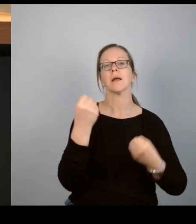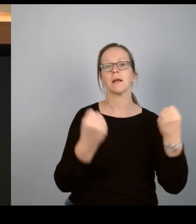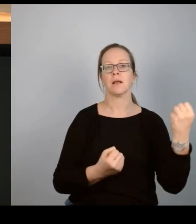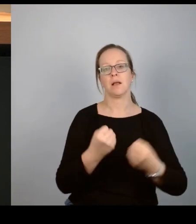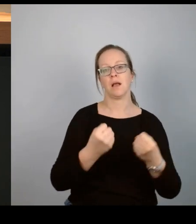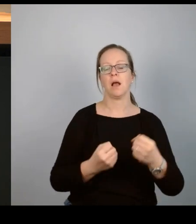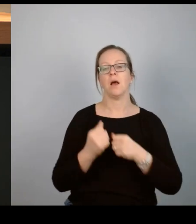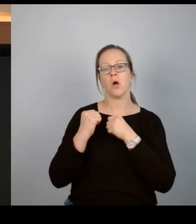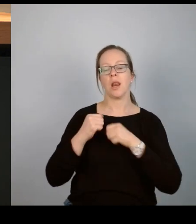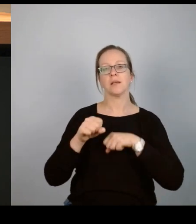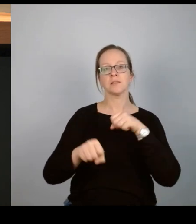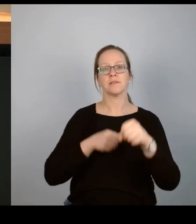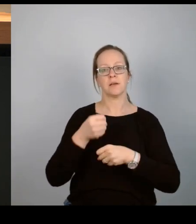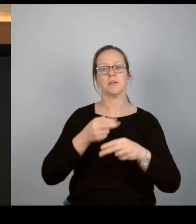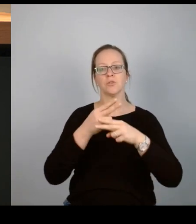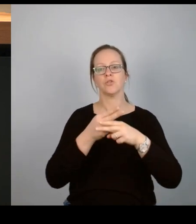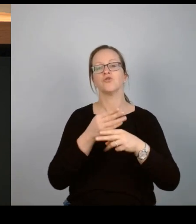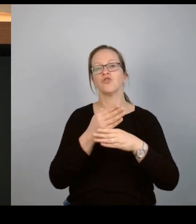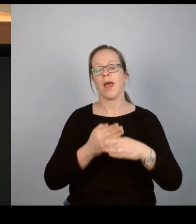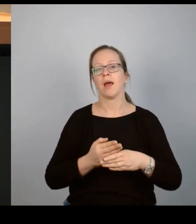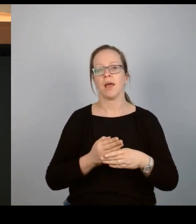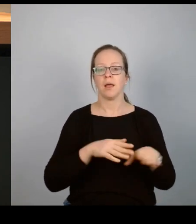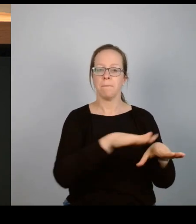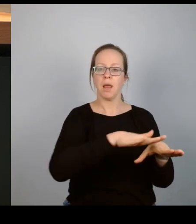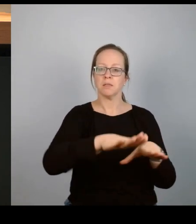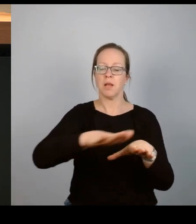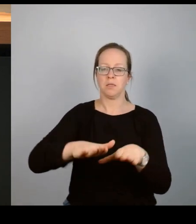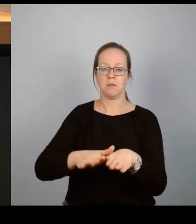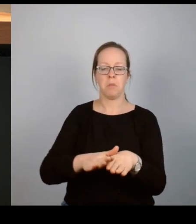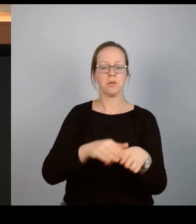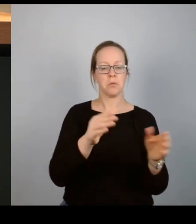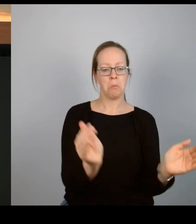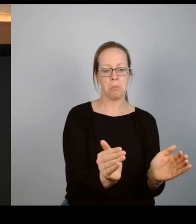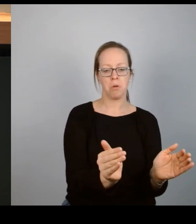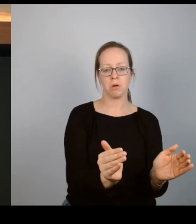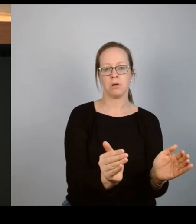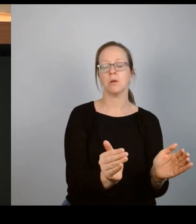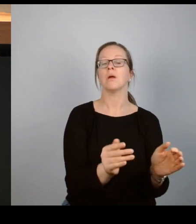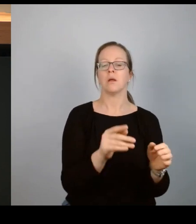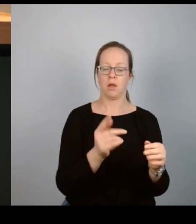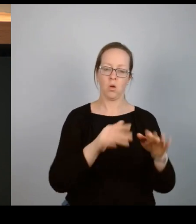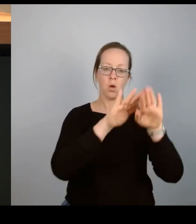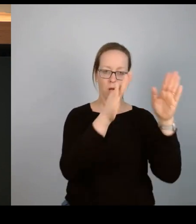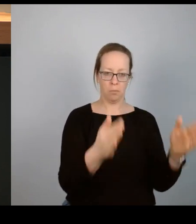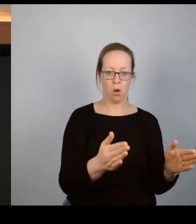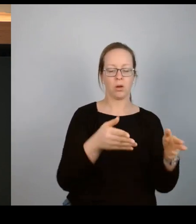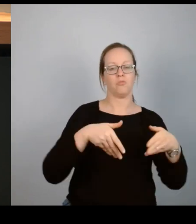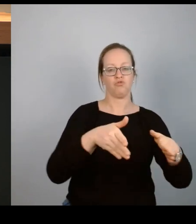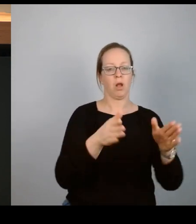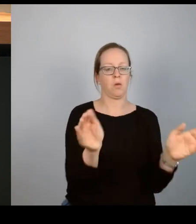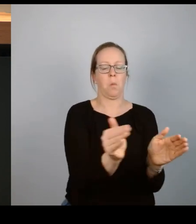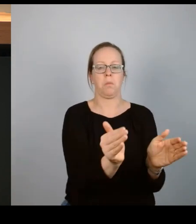Bei größeren Vorhaben ist die Bahn-Einbindung einzuplanen und Trassen frei zu halten, damit diese dann dorthin kommen können.